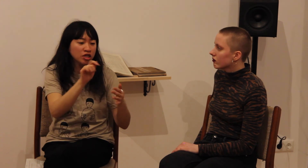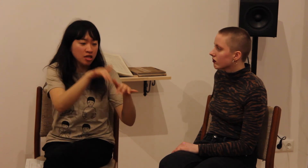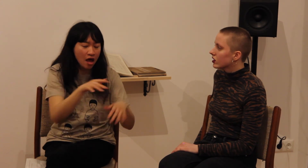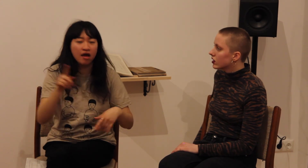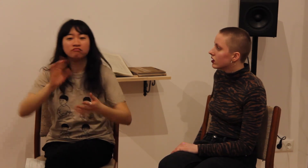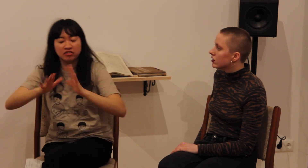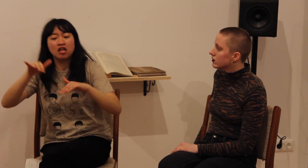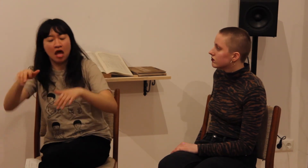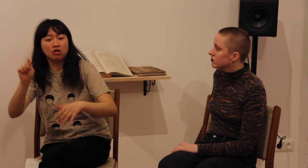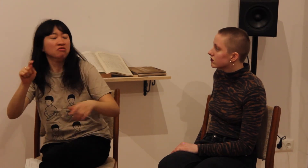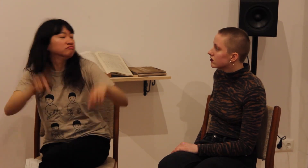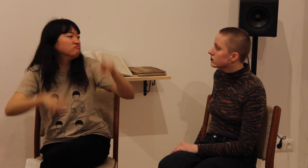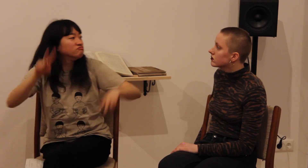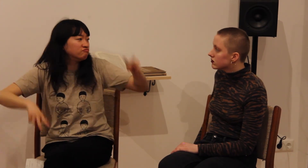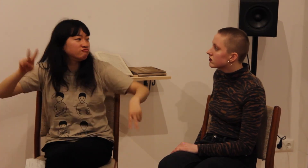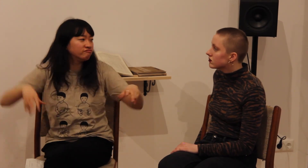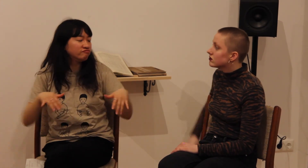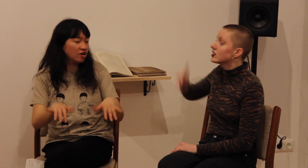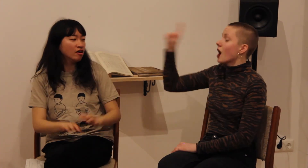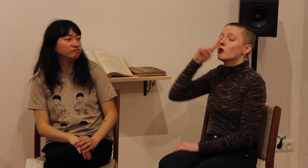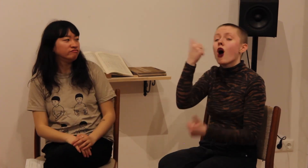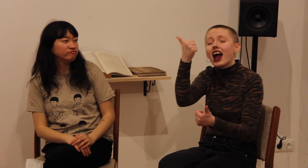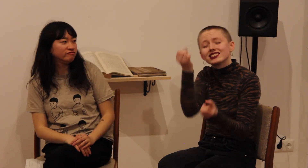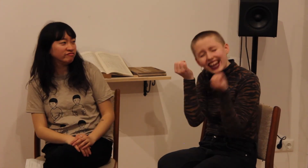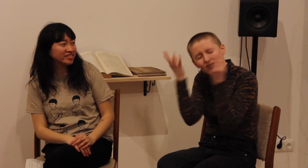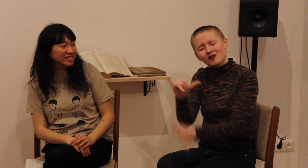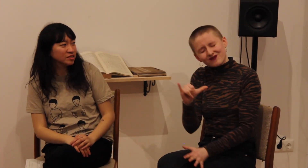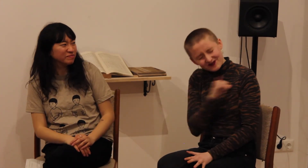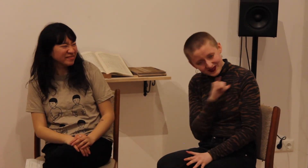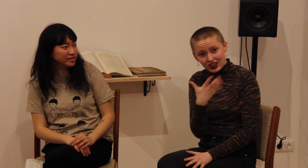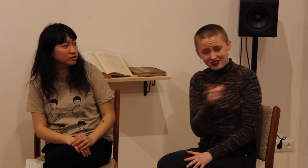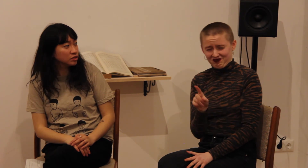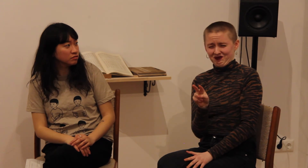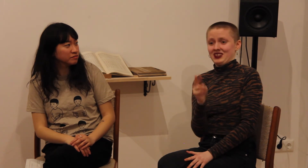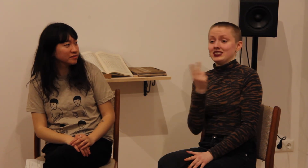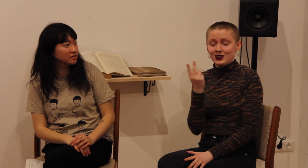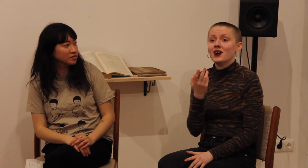In Korea ist es ganz gleich, da wird vor allem oral erzogen. Teilweise gibt es Gebärdenschulen.